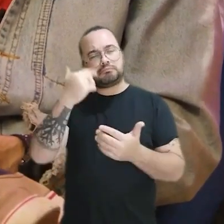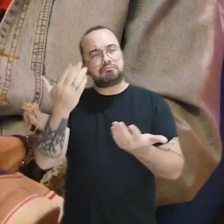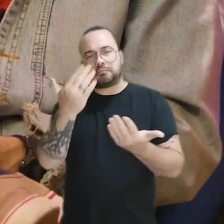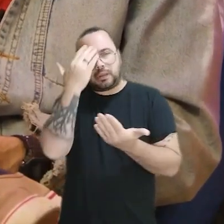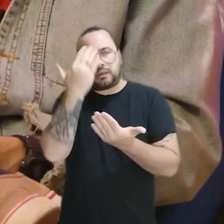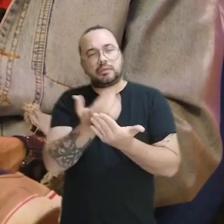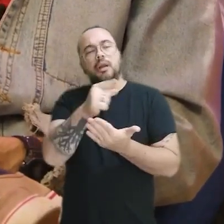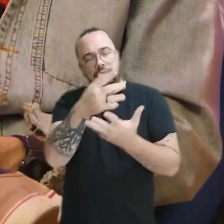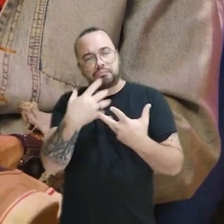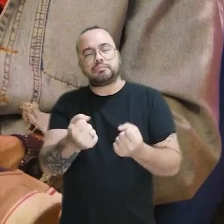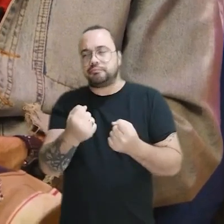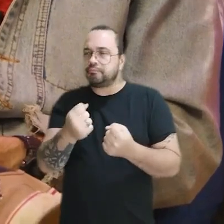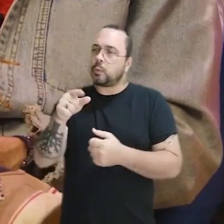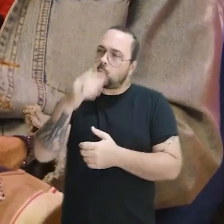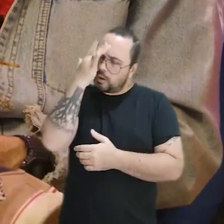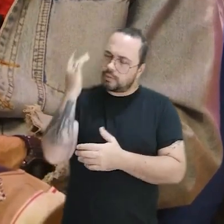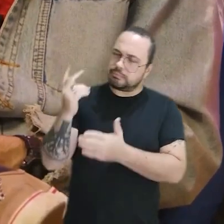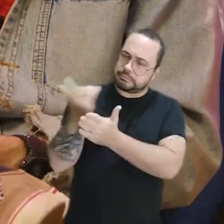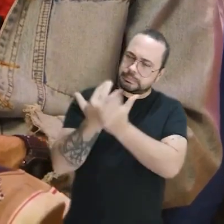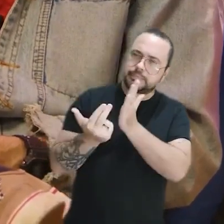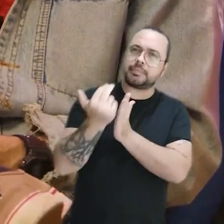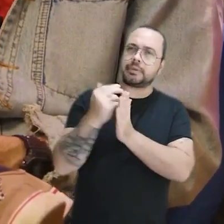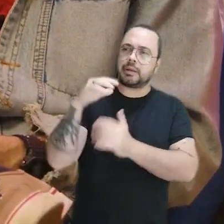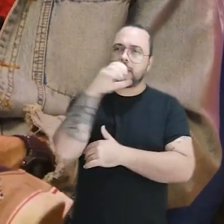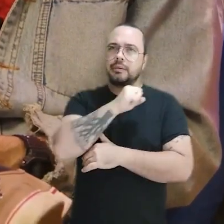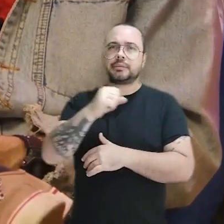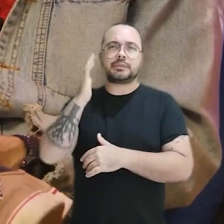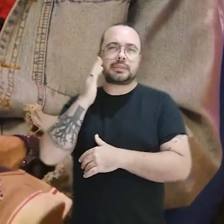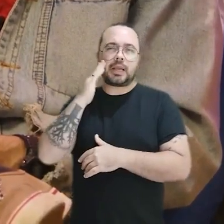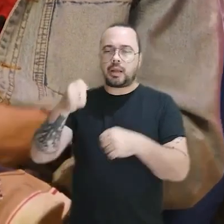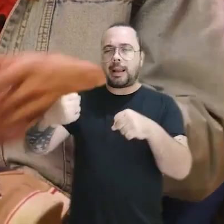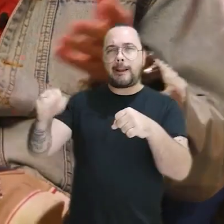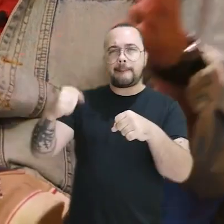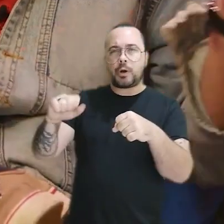ele é muito foda. É o cara que desenha ra... Ele desenha em cima das moto Harley Davidson, quando a Harley vem, lança uma